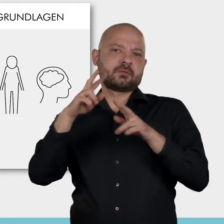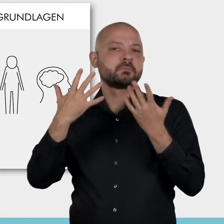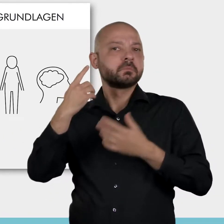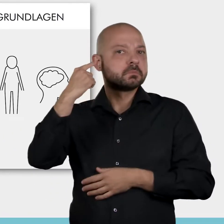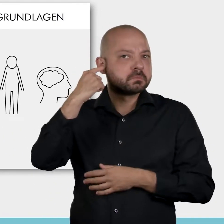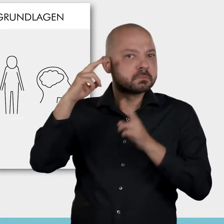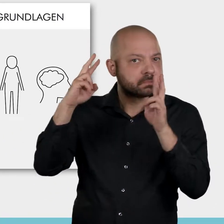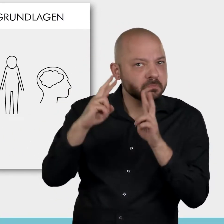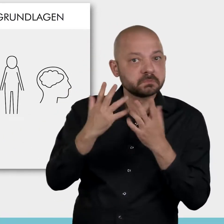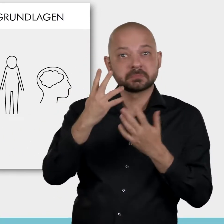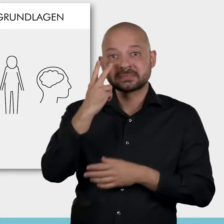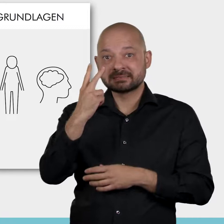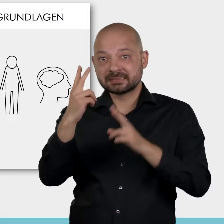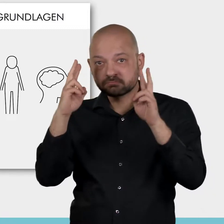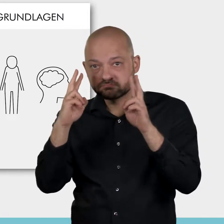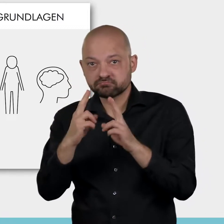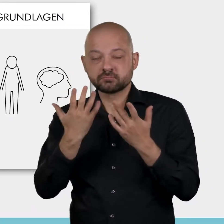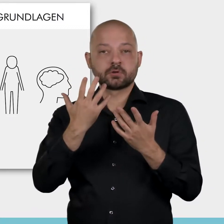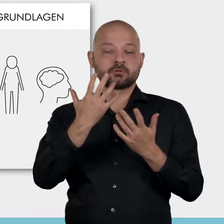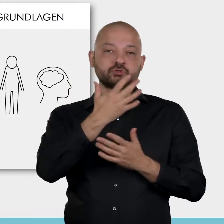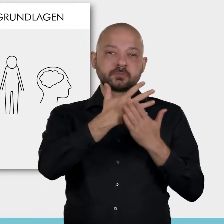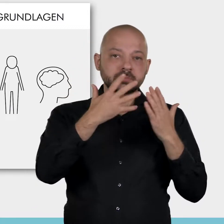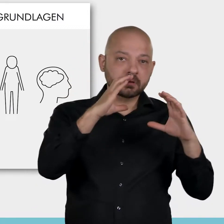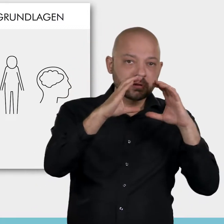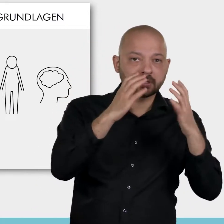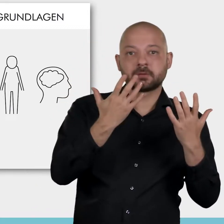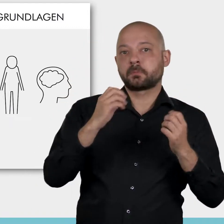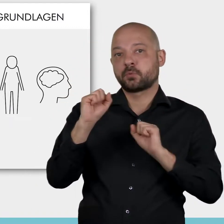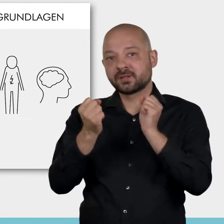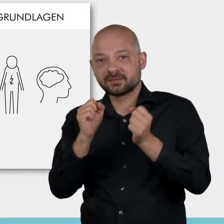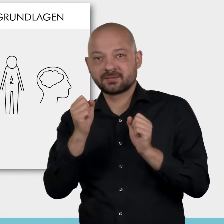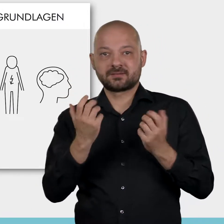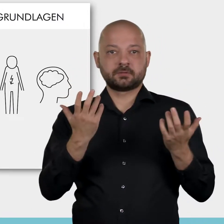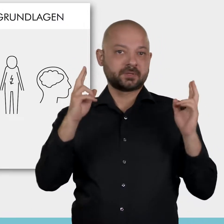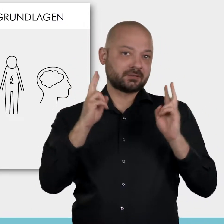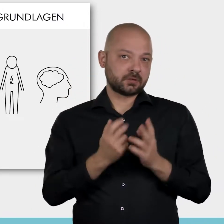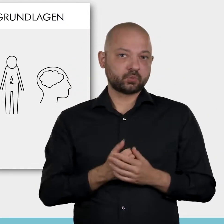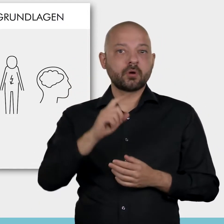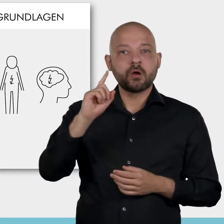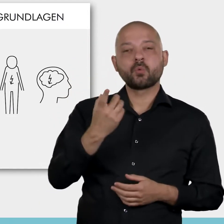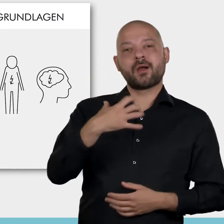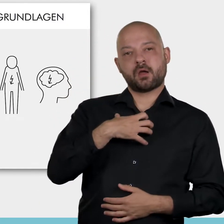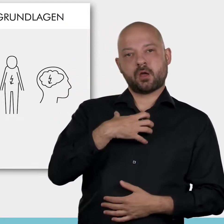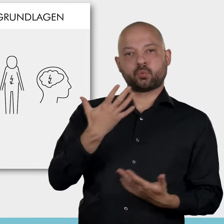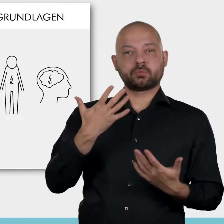oder der Sehkraft, Sprach- und Mobilitätsbeeinträchtigungen sowie chronisch-somatische und psychische Erkrankungen.